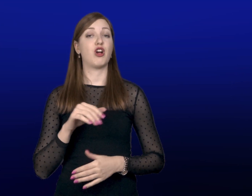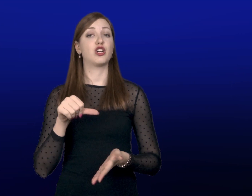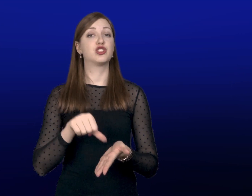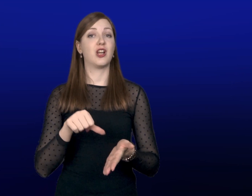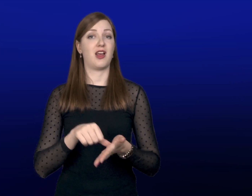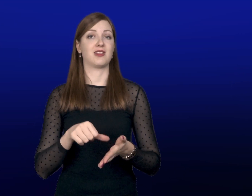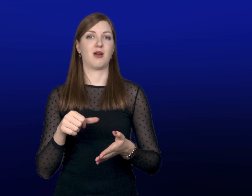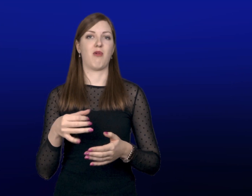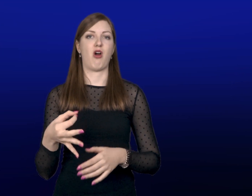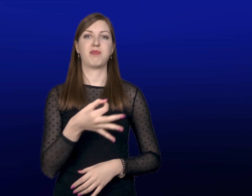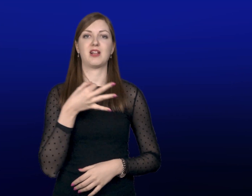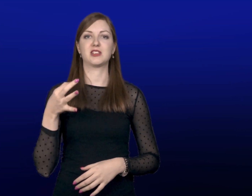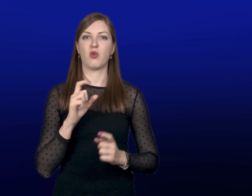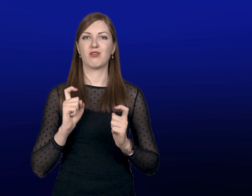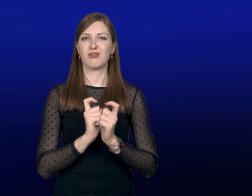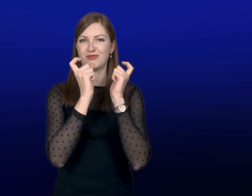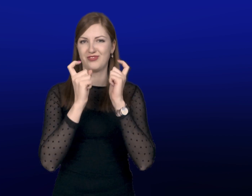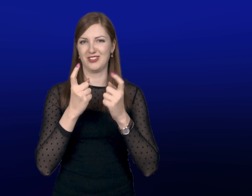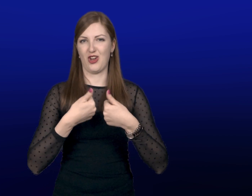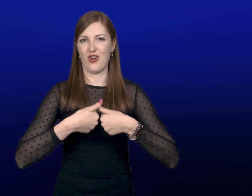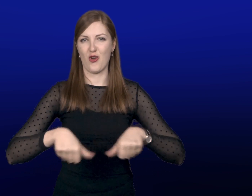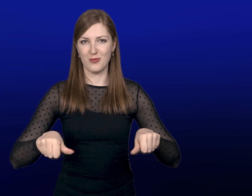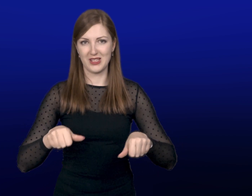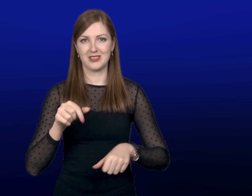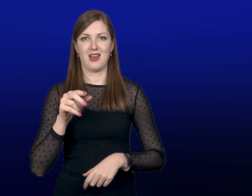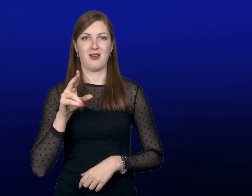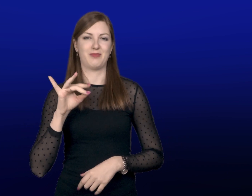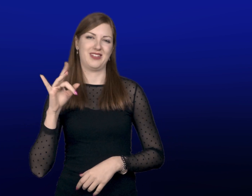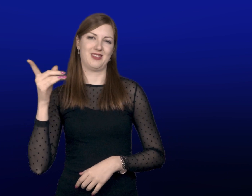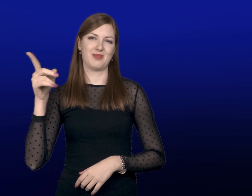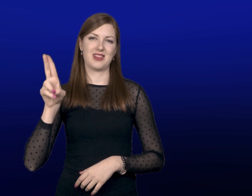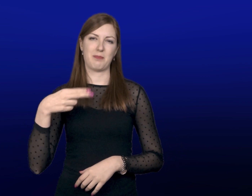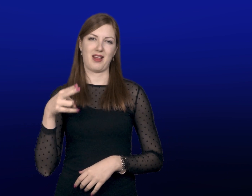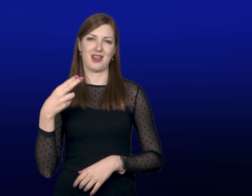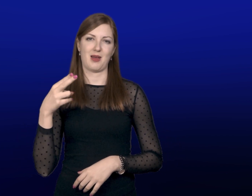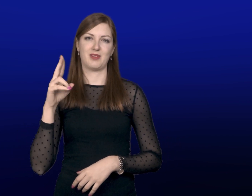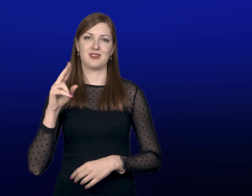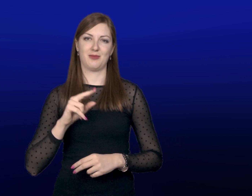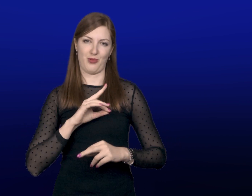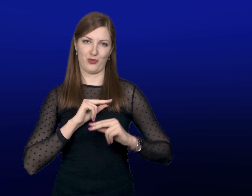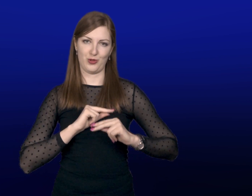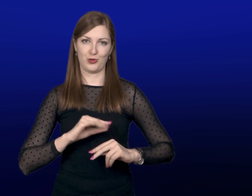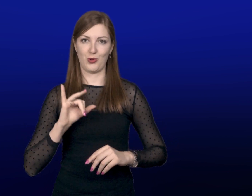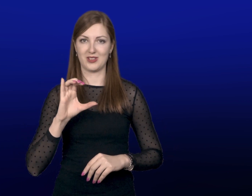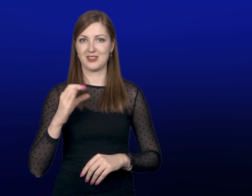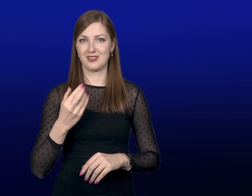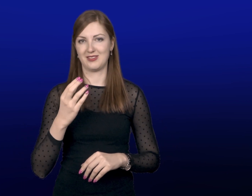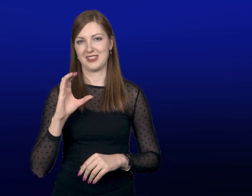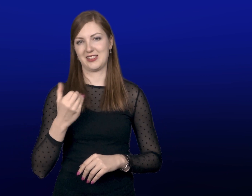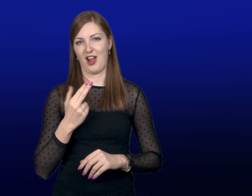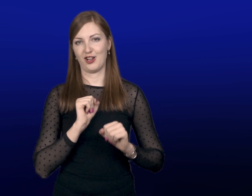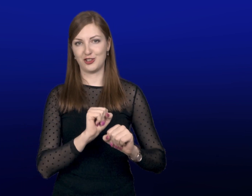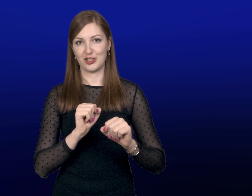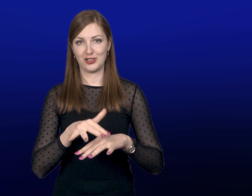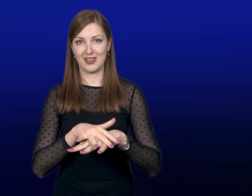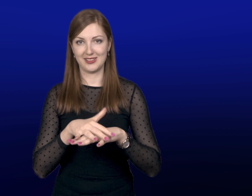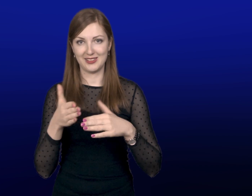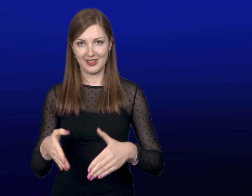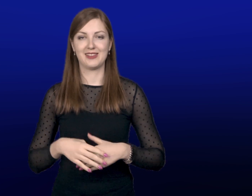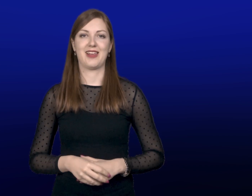членом Областной конфликтной комиссии при Департаменте по труду и социальной защите населения.